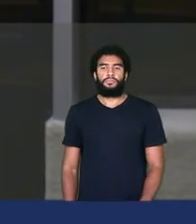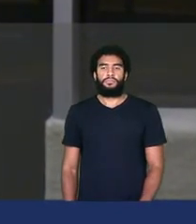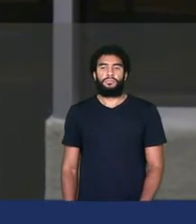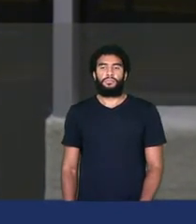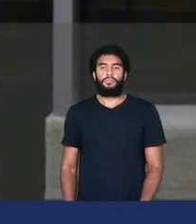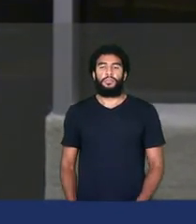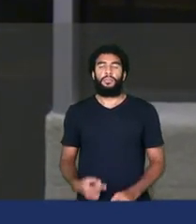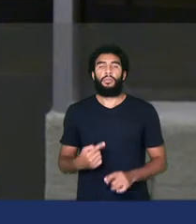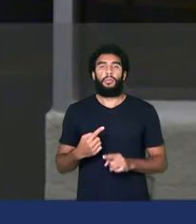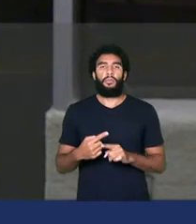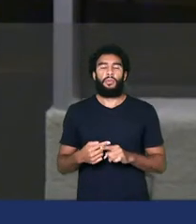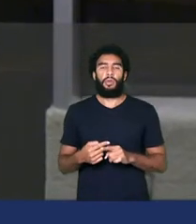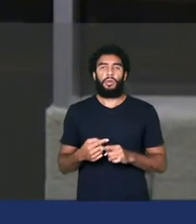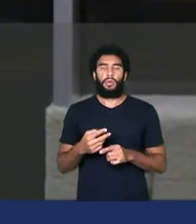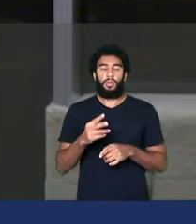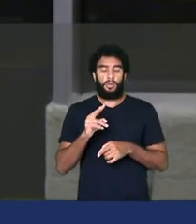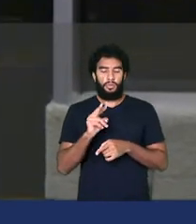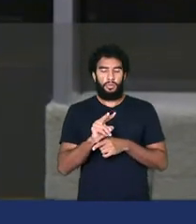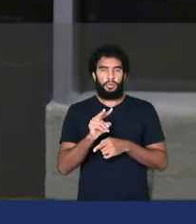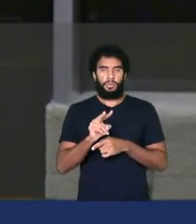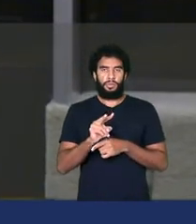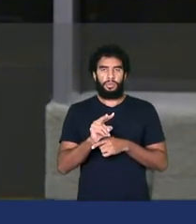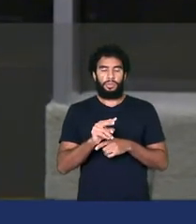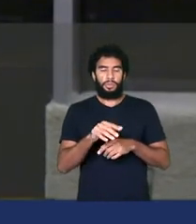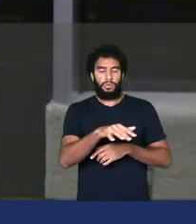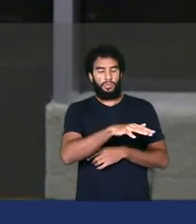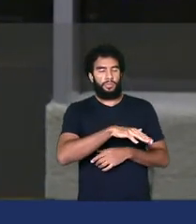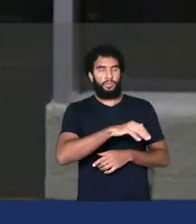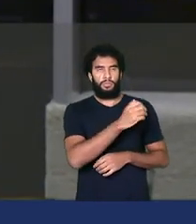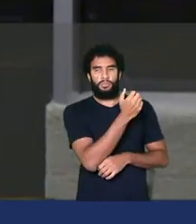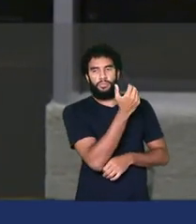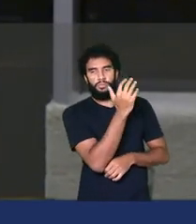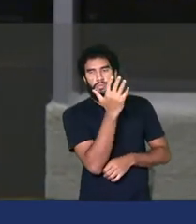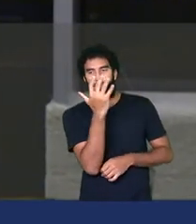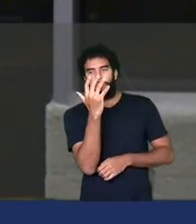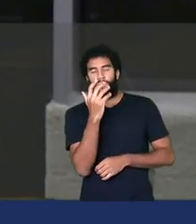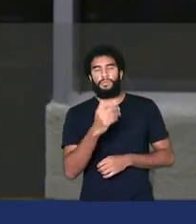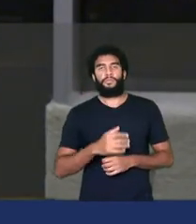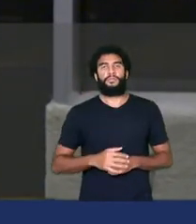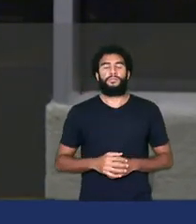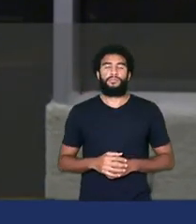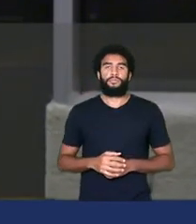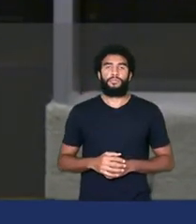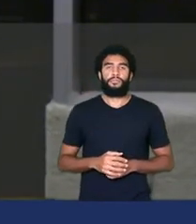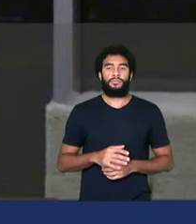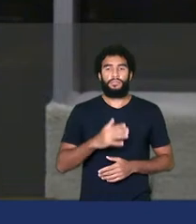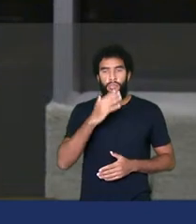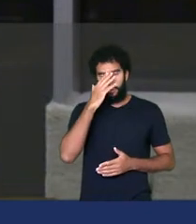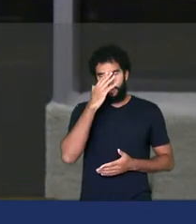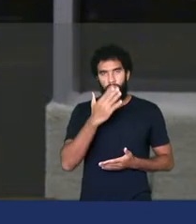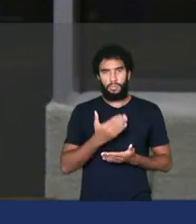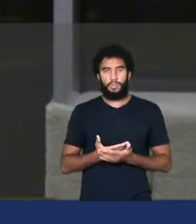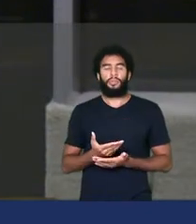PROPÕE UMA DISTÂNCIA DE 20 QUILÔMETROS. NÓS ENTENDEMOS QUE É IMPORTANTE PARA A PRESERVAÇÃO DO NOSSO MEIO AMBIENTE, EU ACHO QUE O